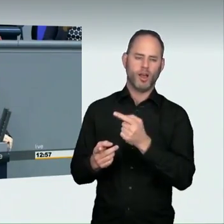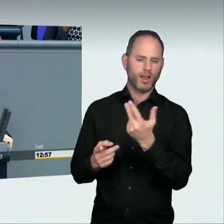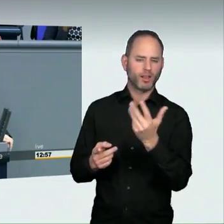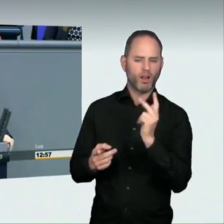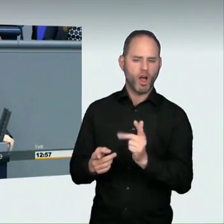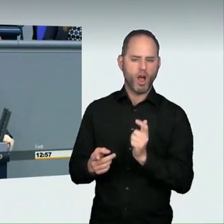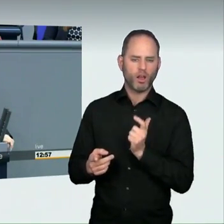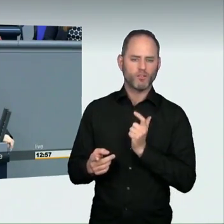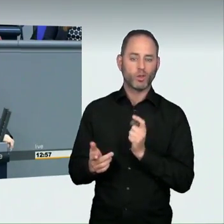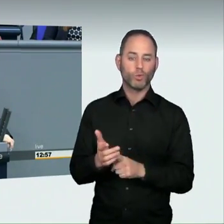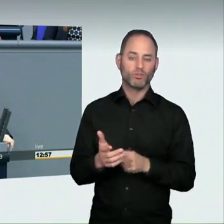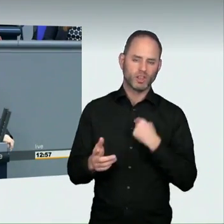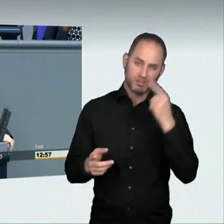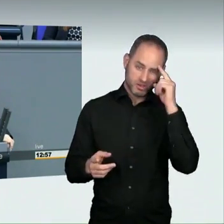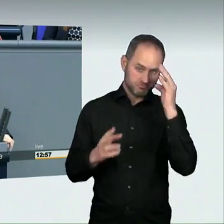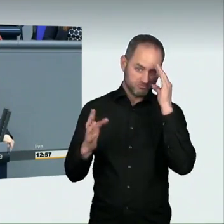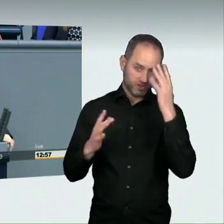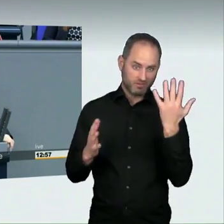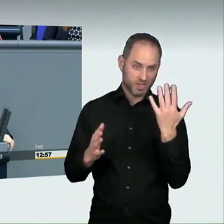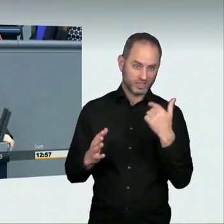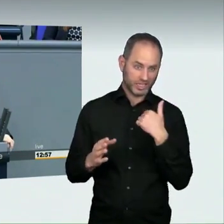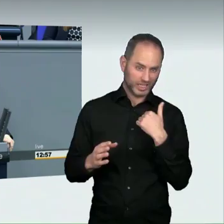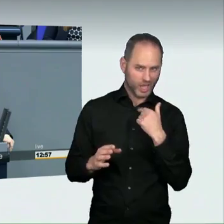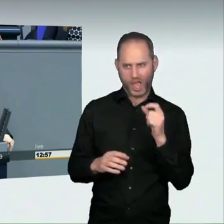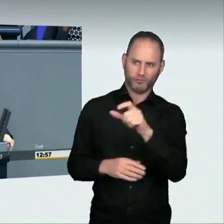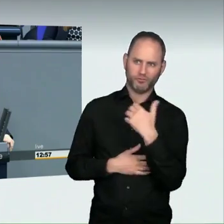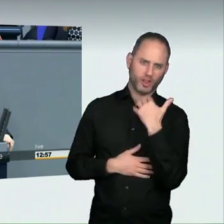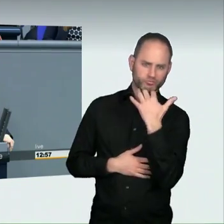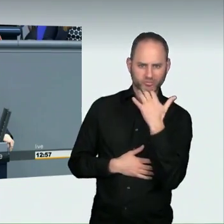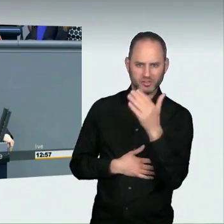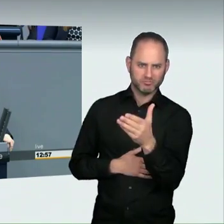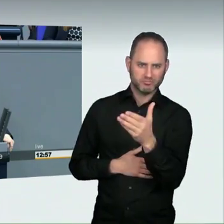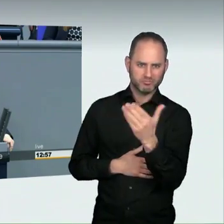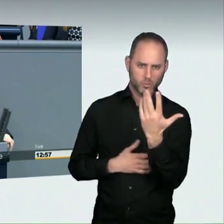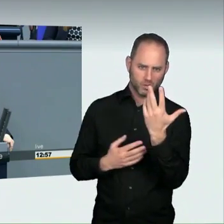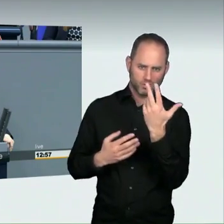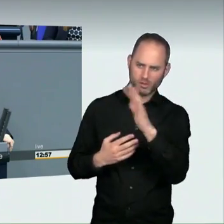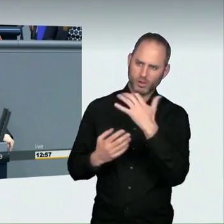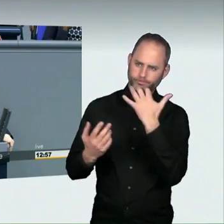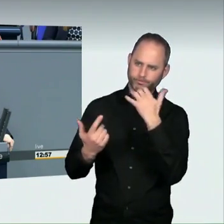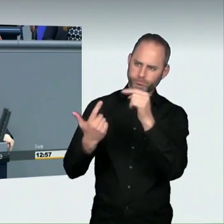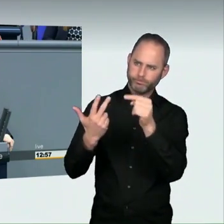des Parlamentes geredet, bei denen ich mich, ehrlich gesagt, frage, in welcher Stadt sie leben.